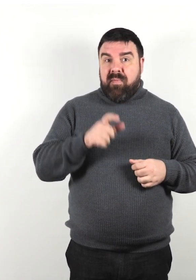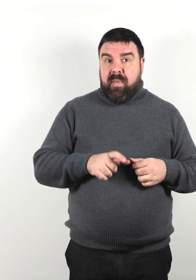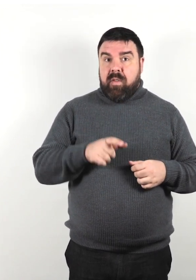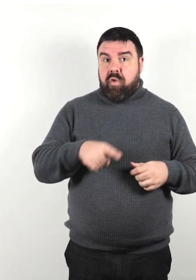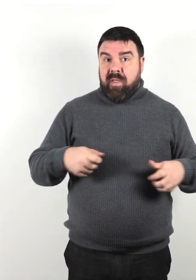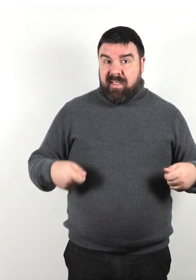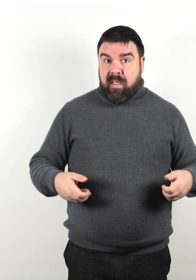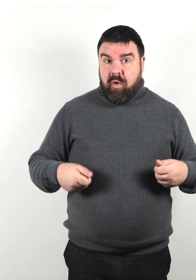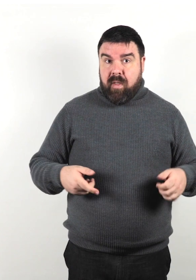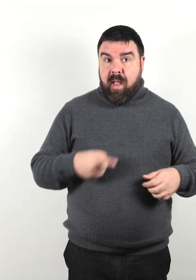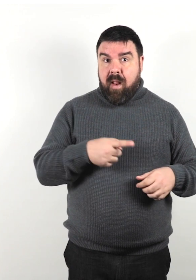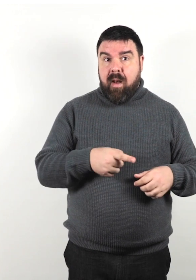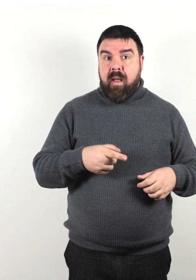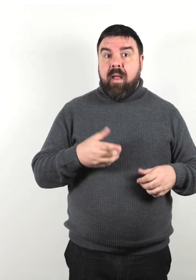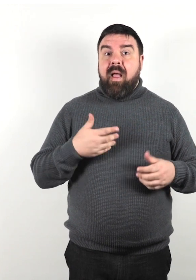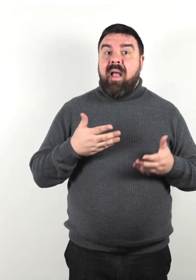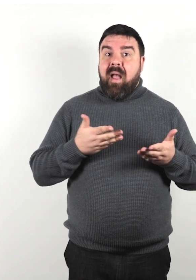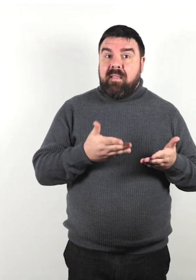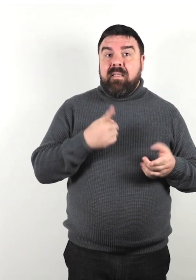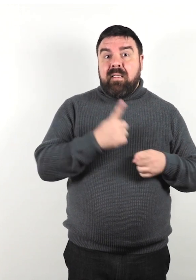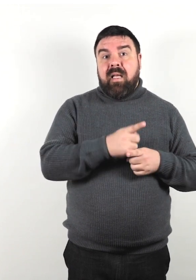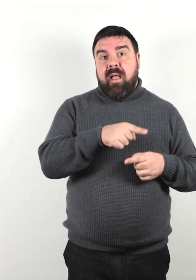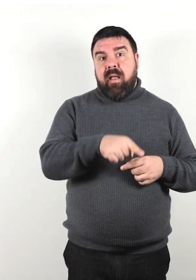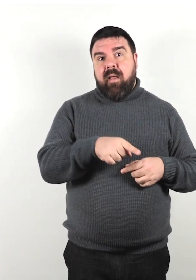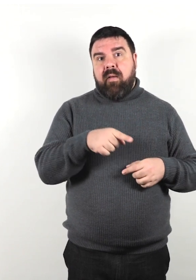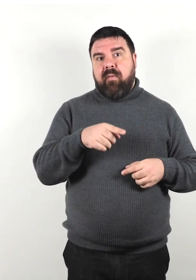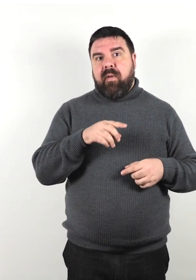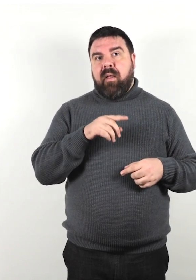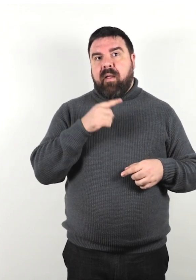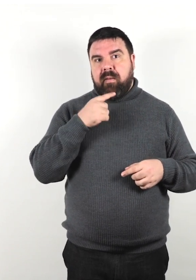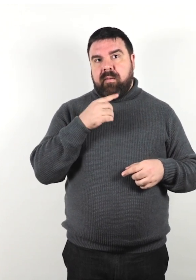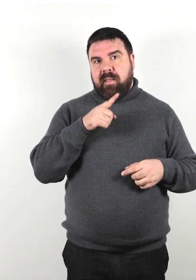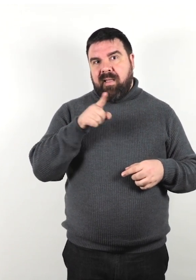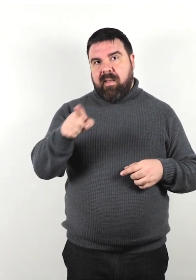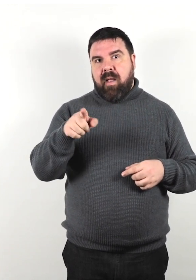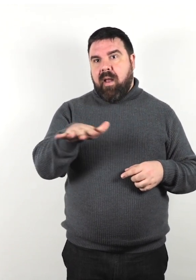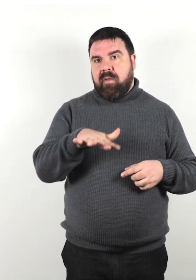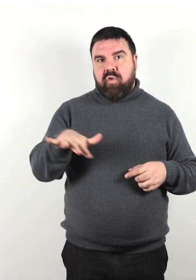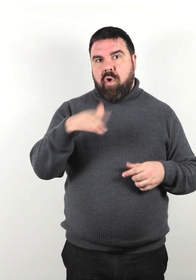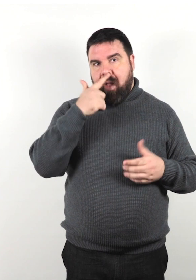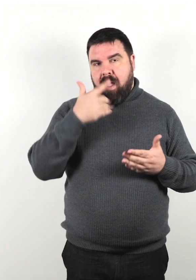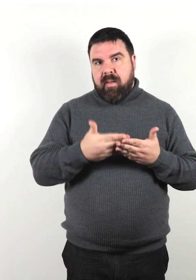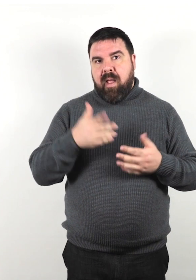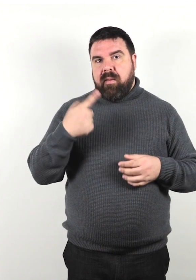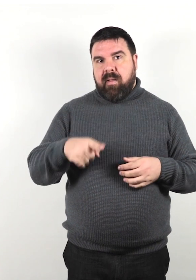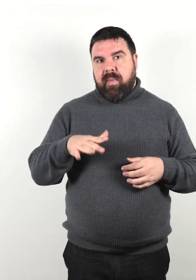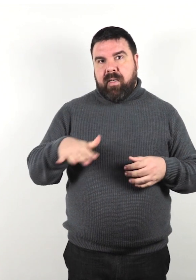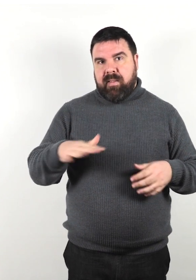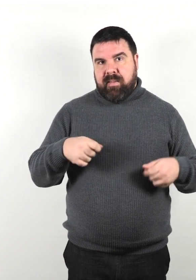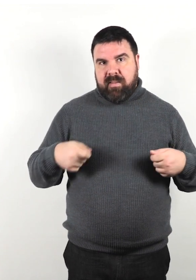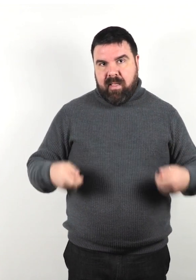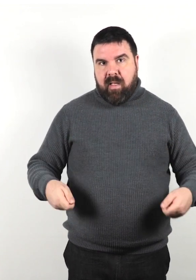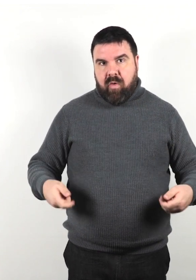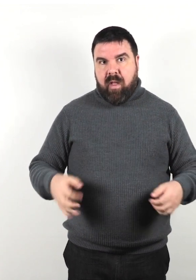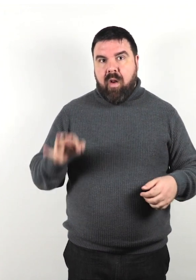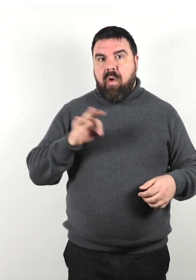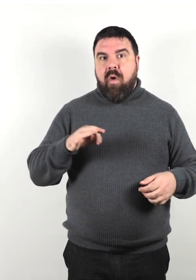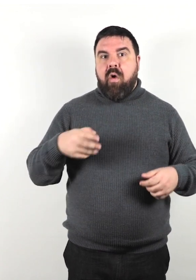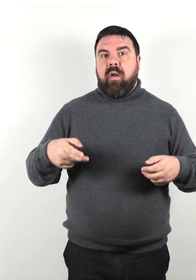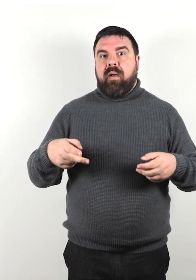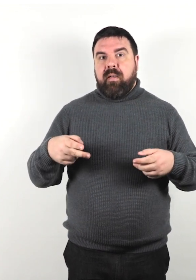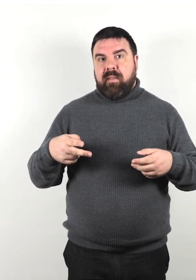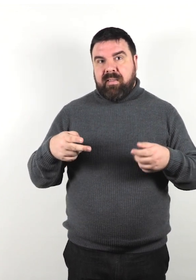bisogna essere pronti a indicare una zona adatta alle sedie a rotelle o a rimuovere una sedia per fare spazio per quella persona.